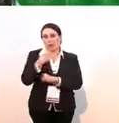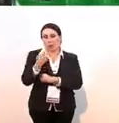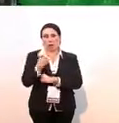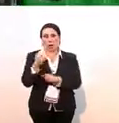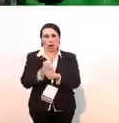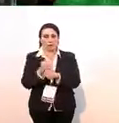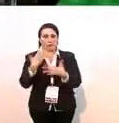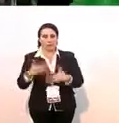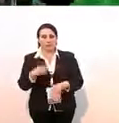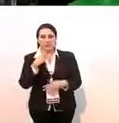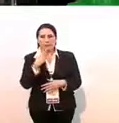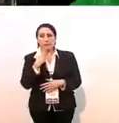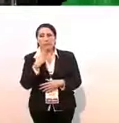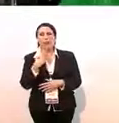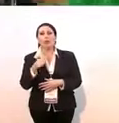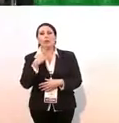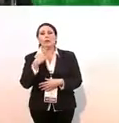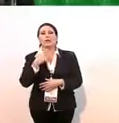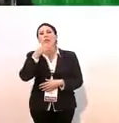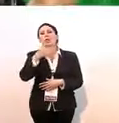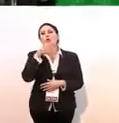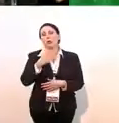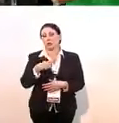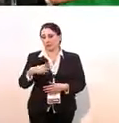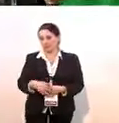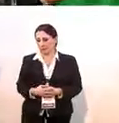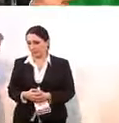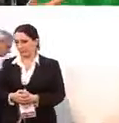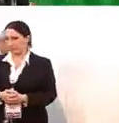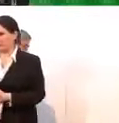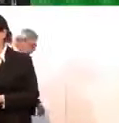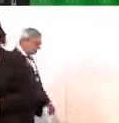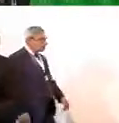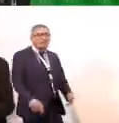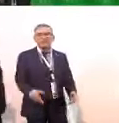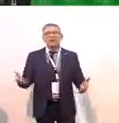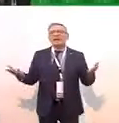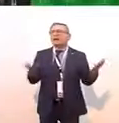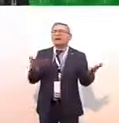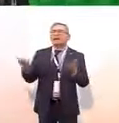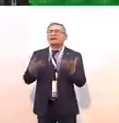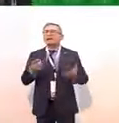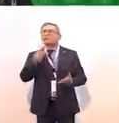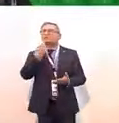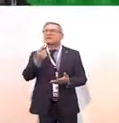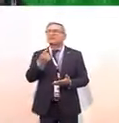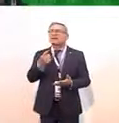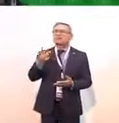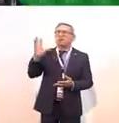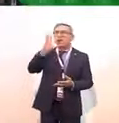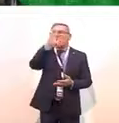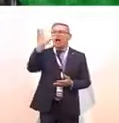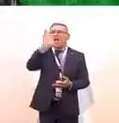discorso sull’Africa. Cosa ha detto? Ha detto che c’è bisogno di politica, italiana